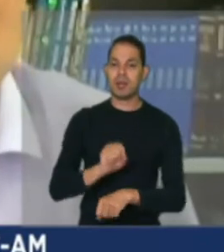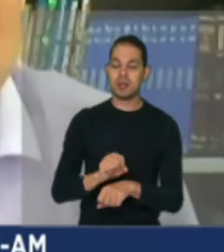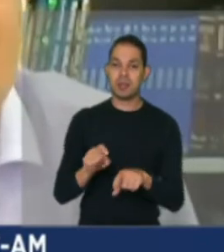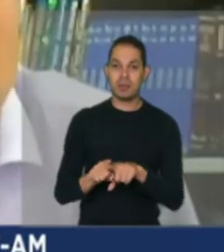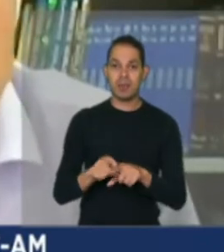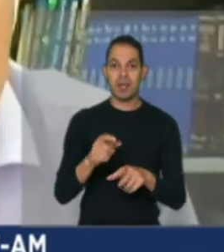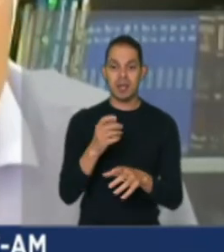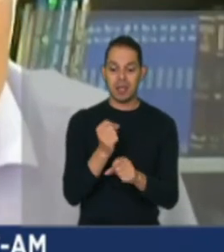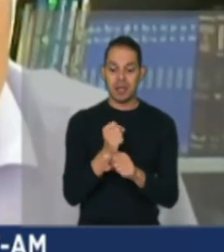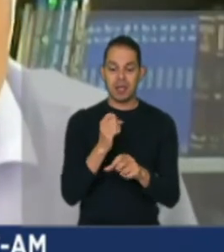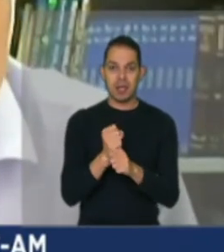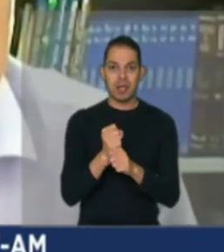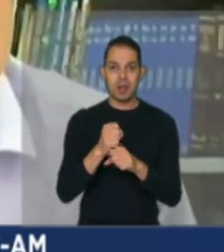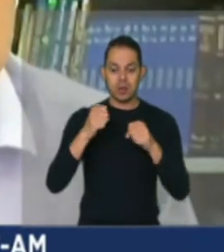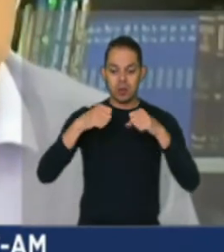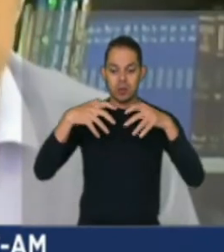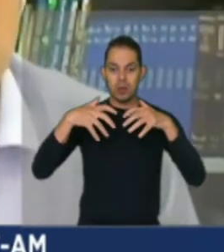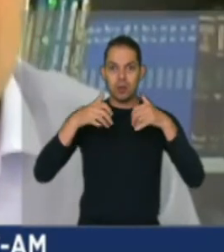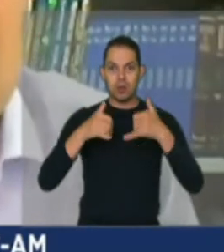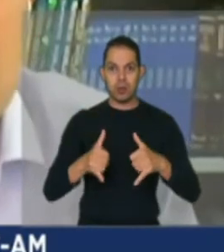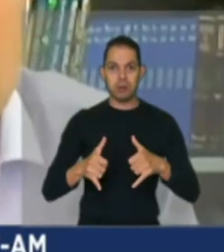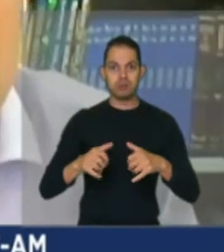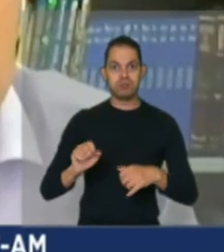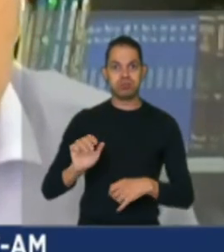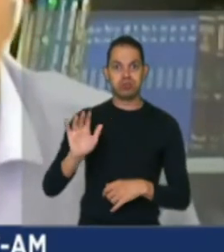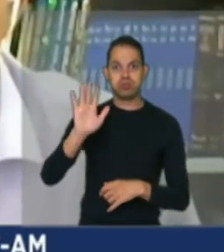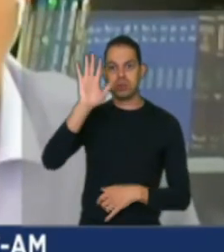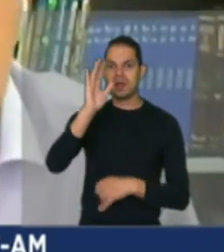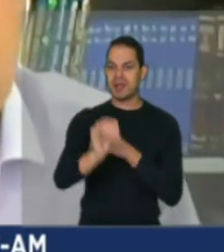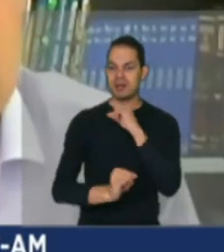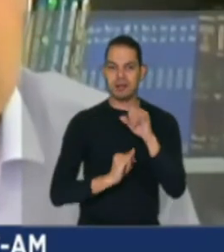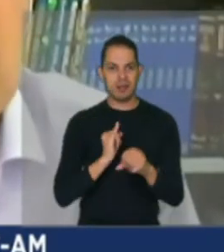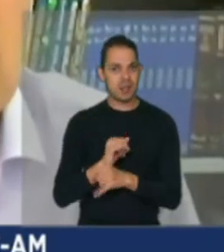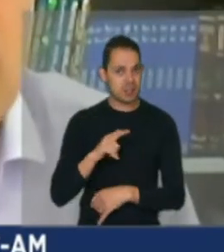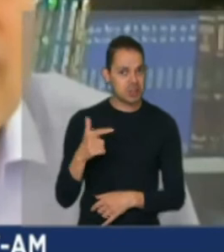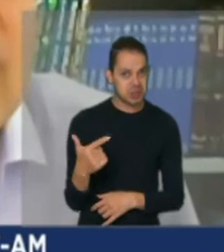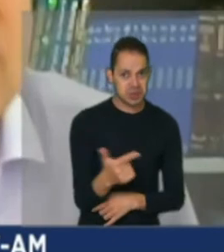COMUNIDADES SEM ENERGIA, SEM INTERNET, NÃO TEM INVESTIMENTO PARA GARANTIR INTERNET, PORTANTO... É UM